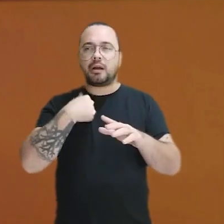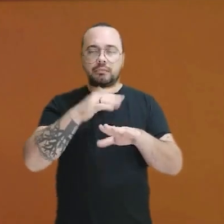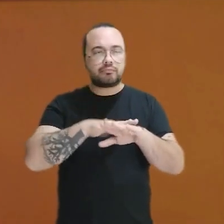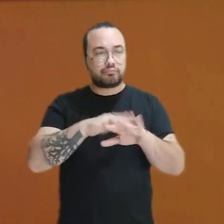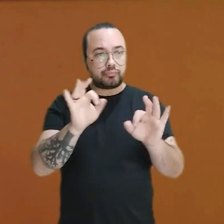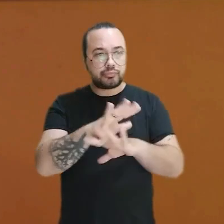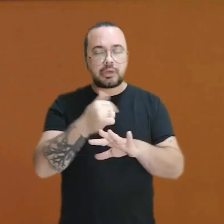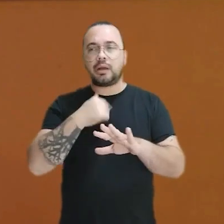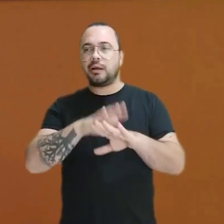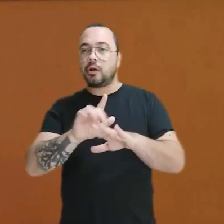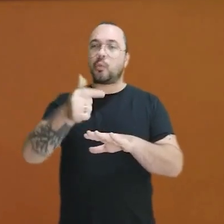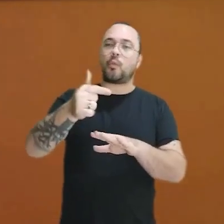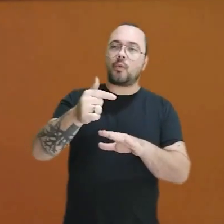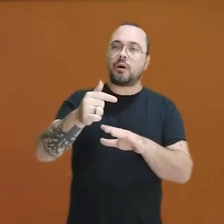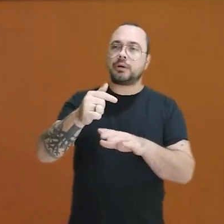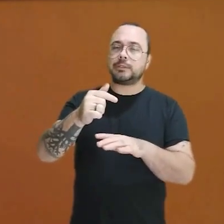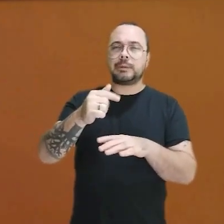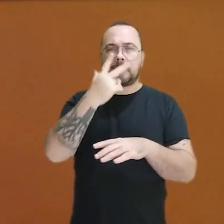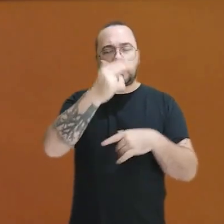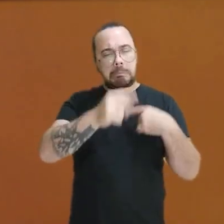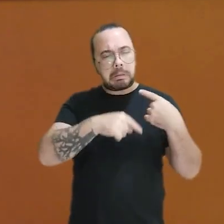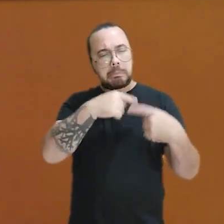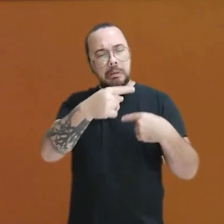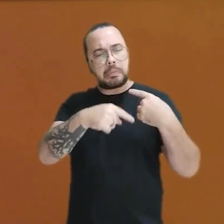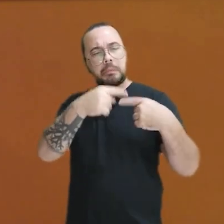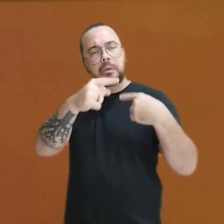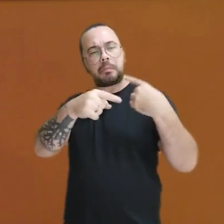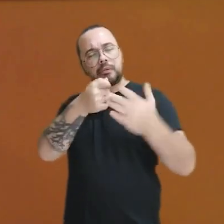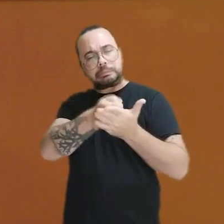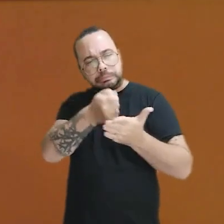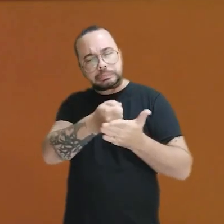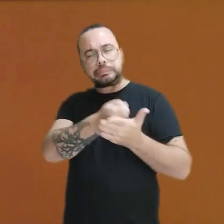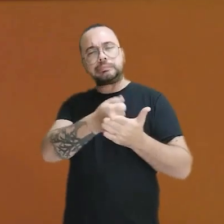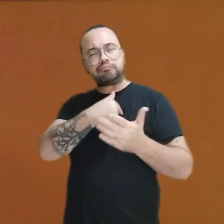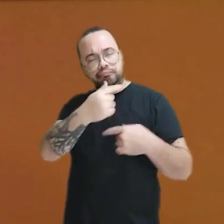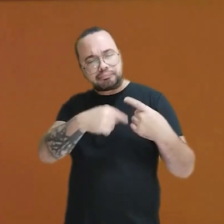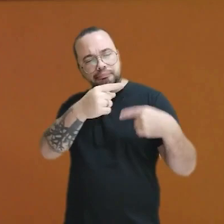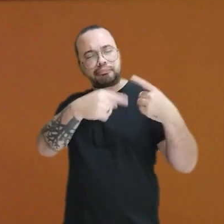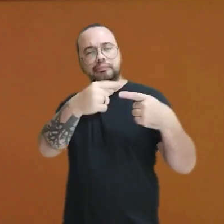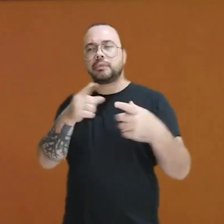e eu quero fazer aquilo outro". E aí, vira um ciclo muito grande de autocobrança. Queria que cê falasse um pouquinho sobre isso, assim.